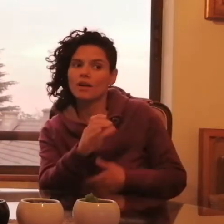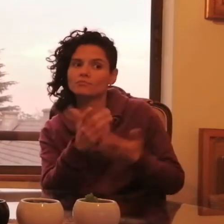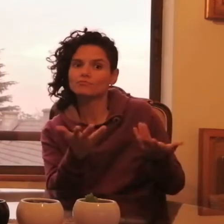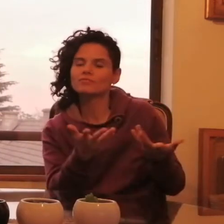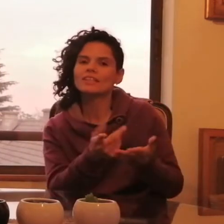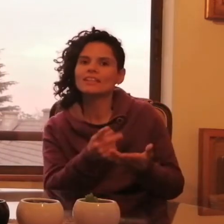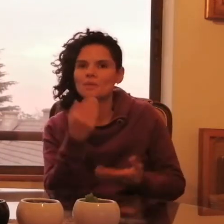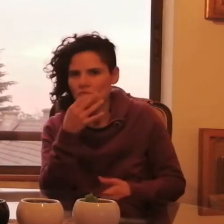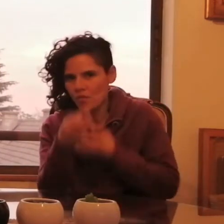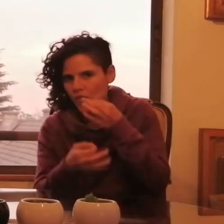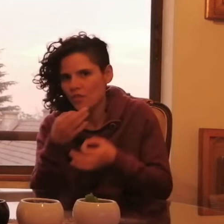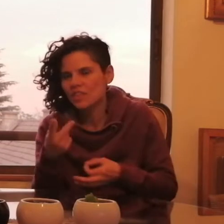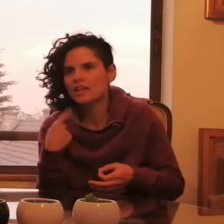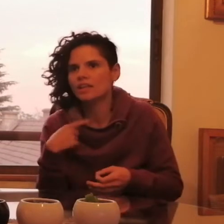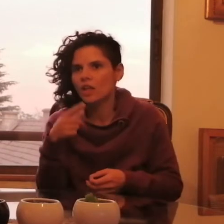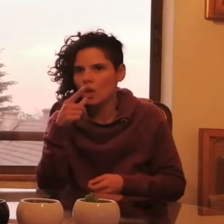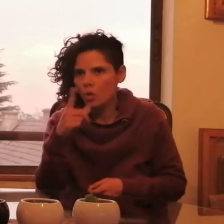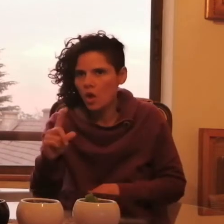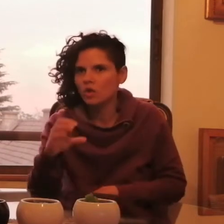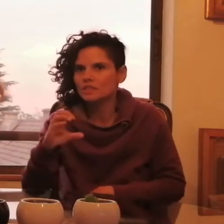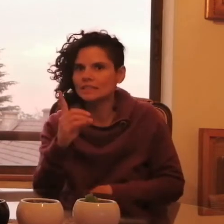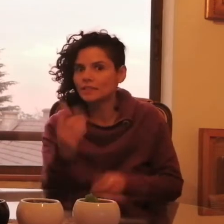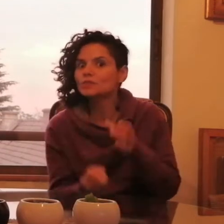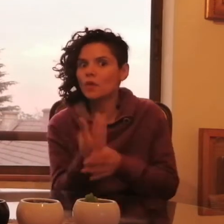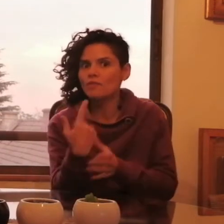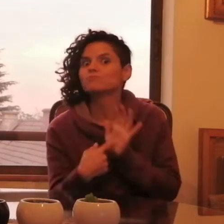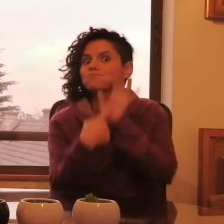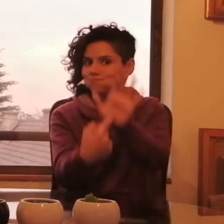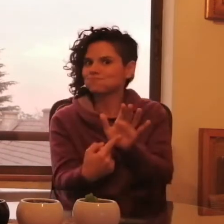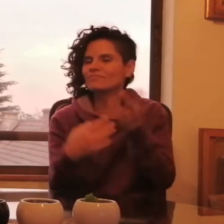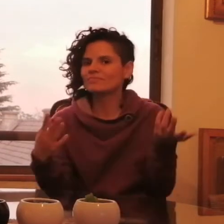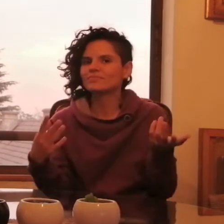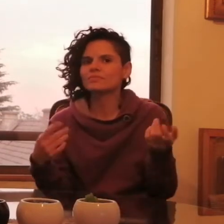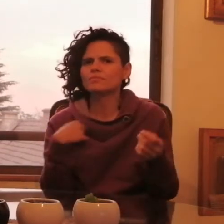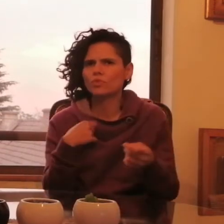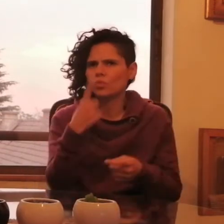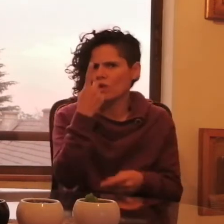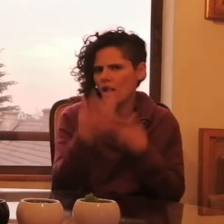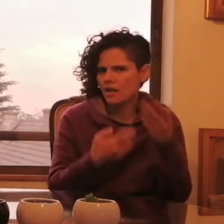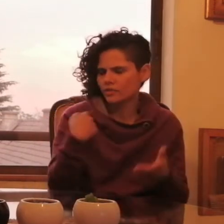a contar que están próximas a lanzar disco nuevo - si- salió un tema recién está semana